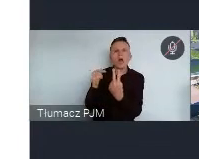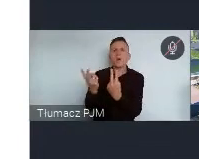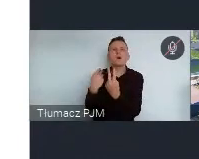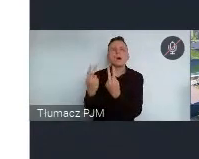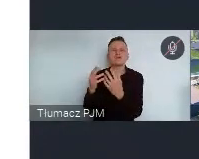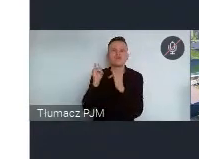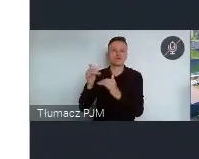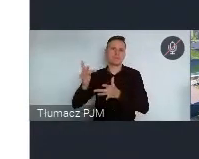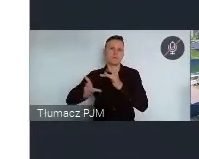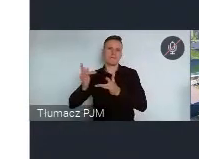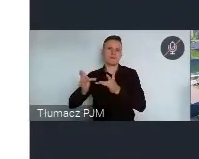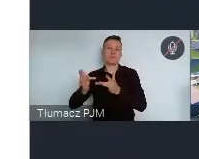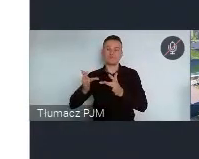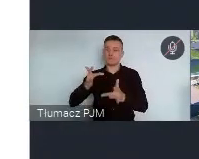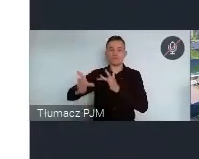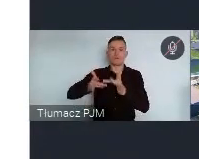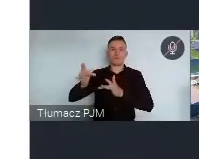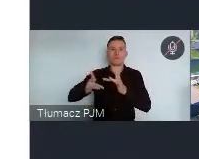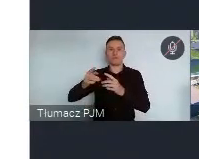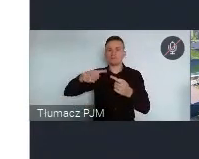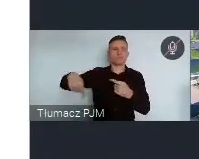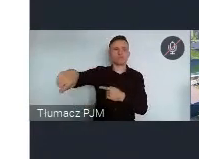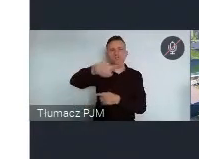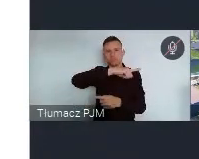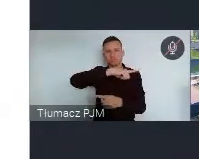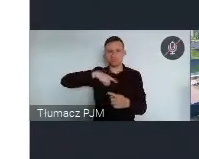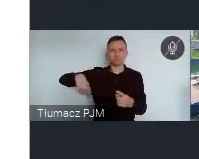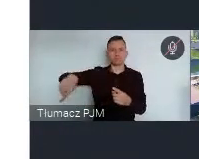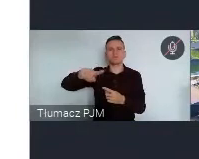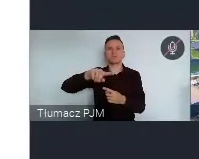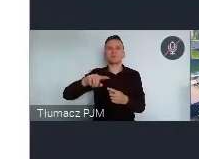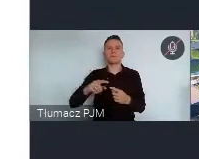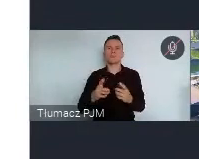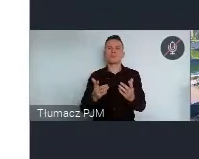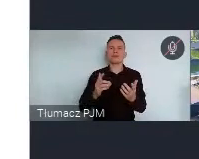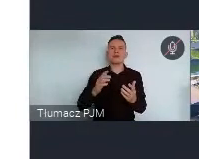biegnące wzdłuż trasy szybkiego ruchu S5,